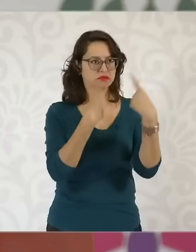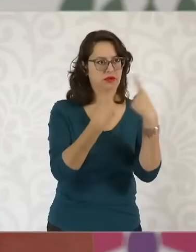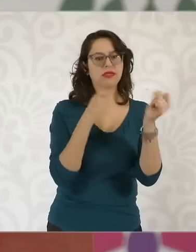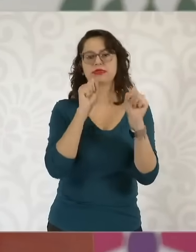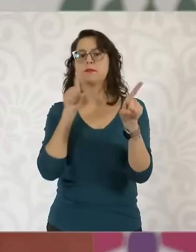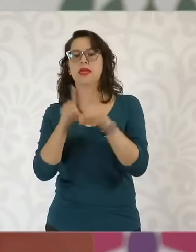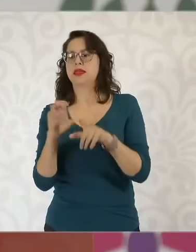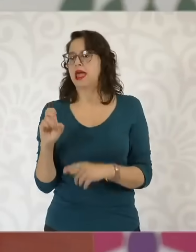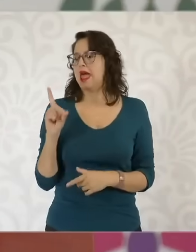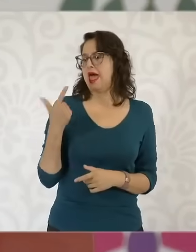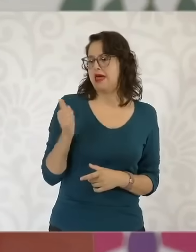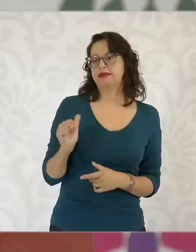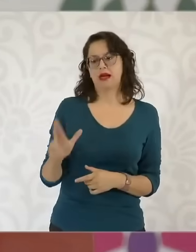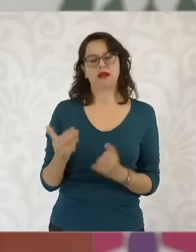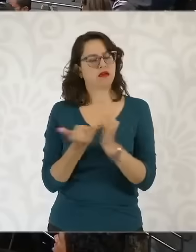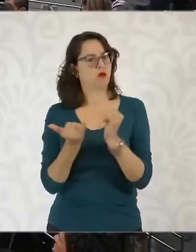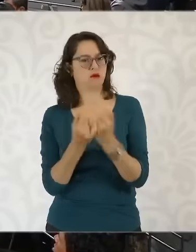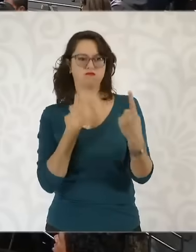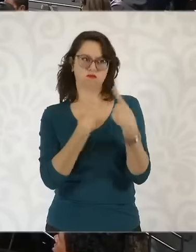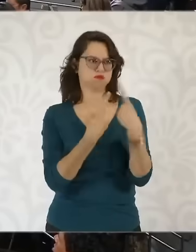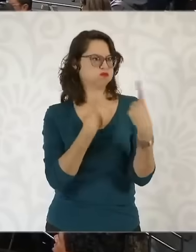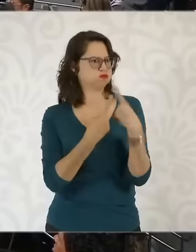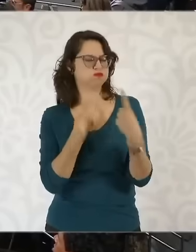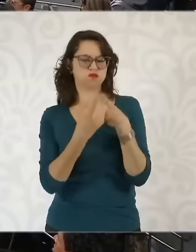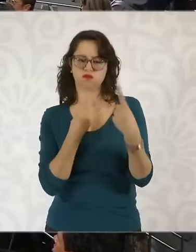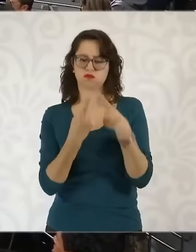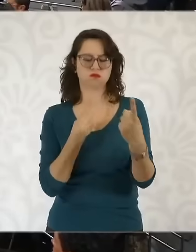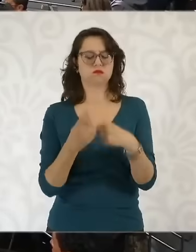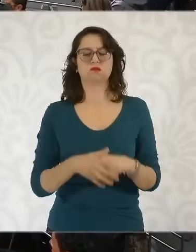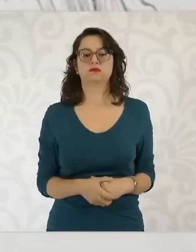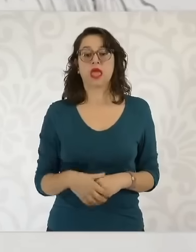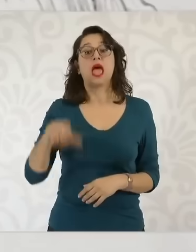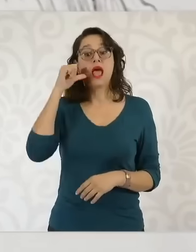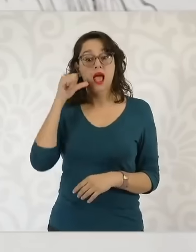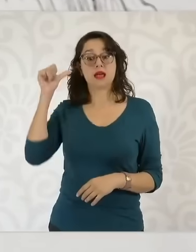pero tiene muy buena relación también con Besent. Ayer una reunión en Washington